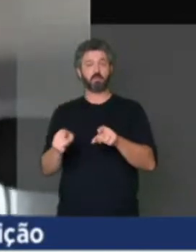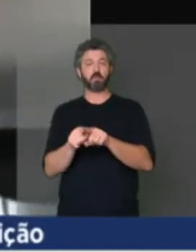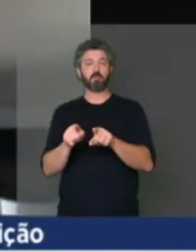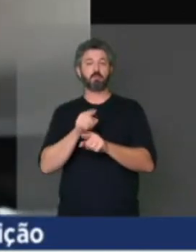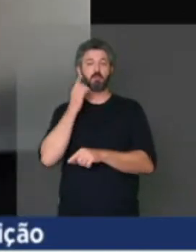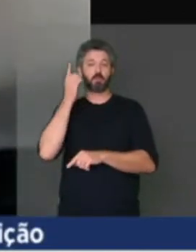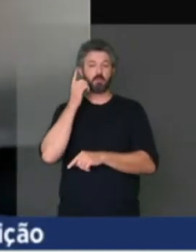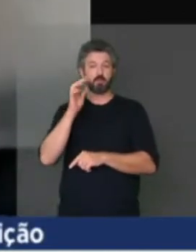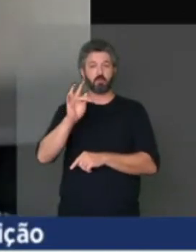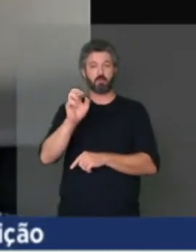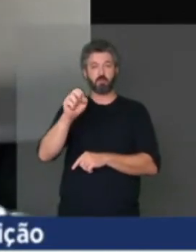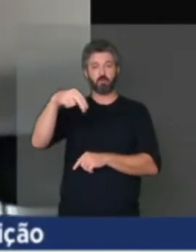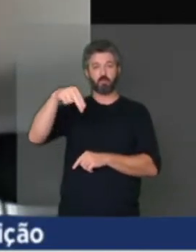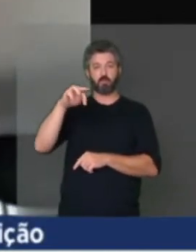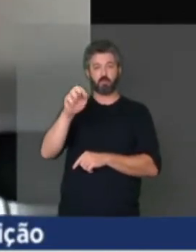TRATA-SE DE UM FATO DE... DE EXTREMA GRAVIDADE QUE É